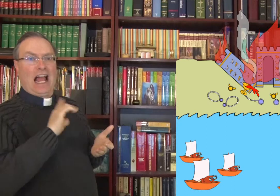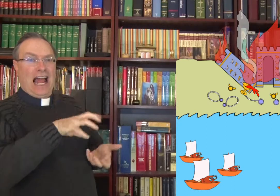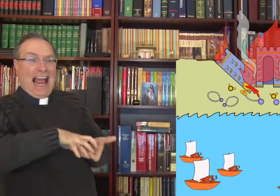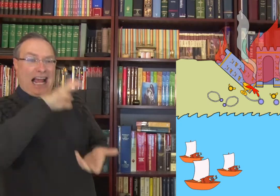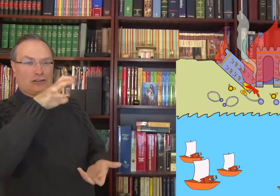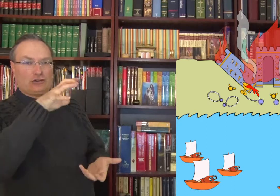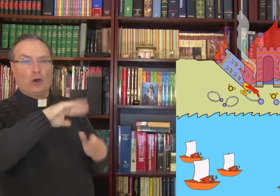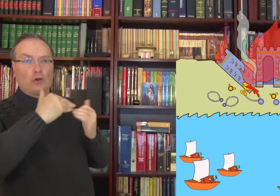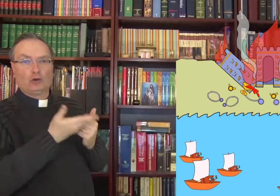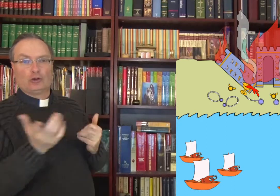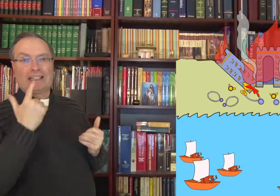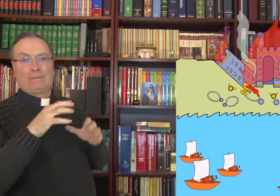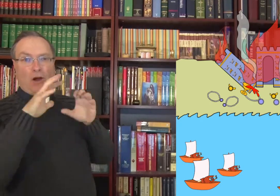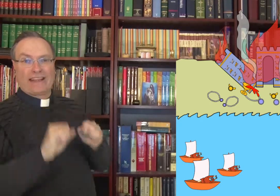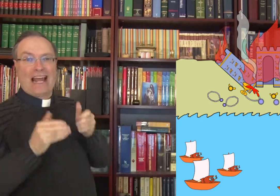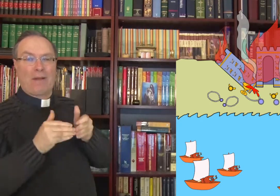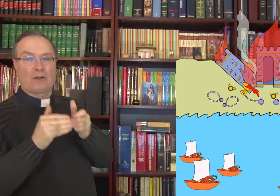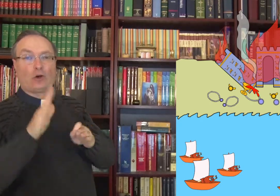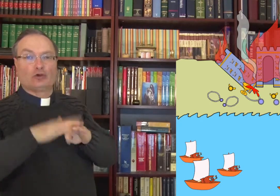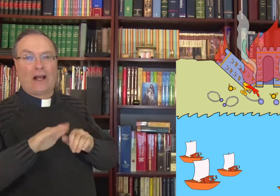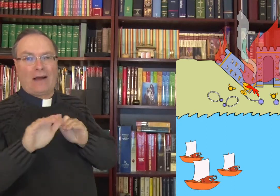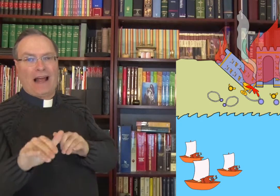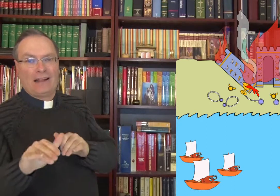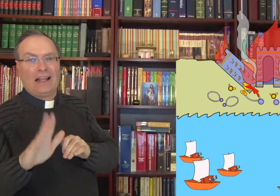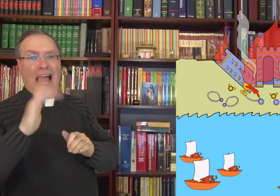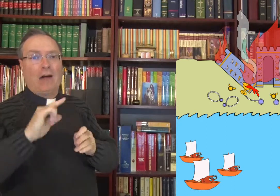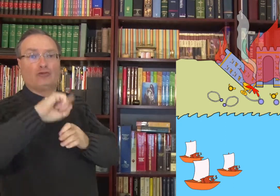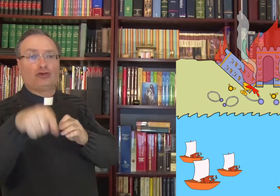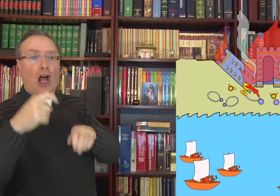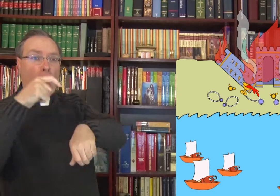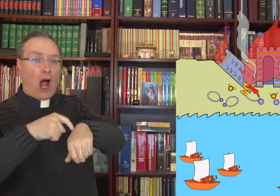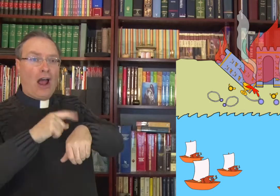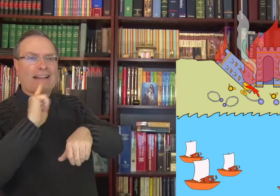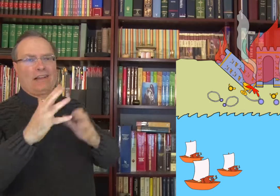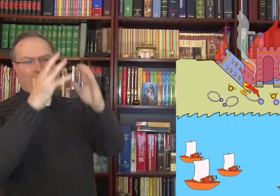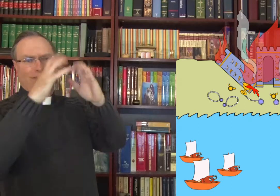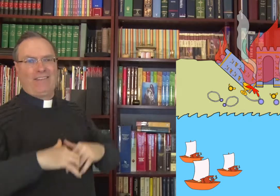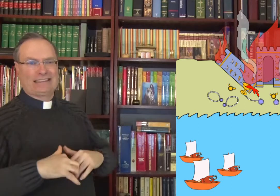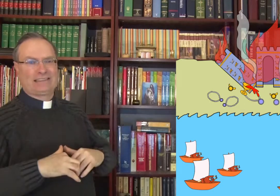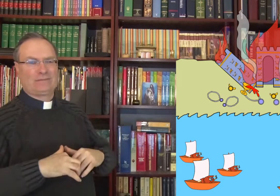a enrichi tous ceux qui possèdent des bateaux sur la mer, en une seule heure elle a été dévastée!»